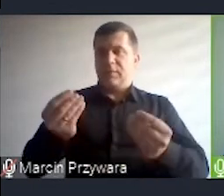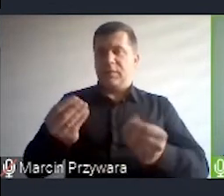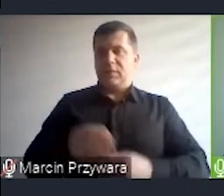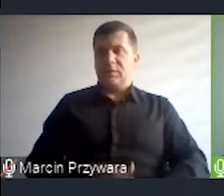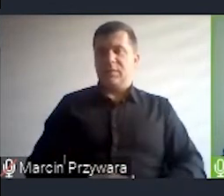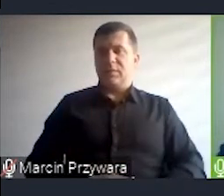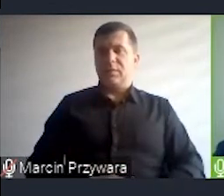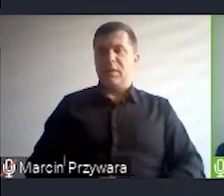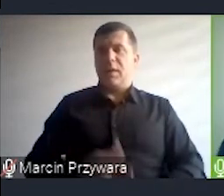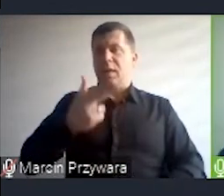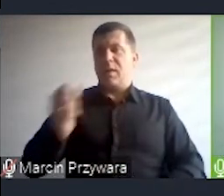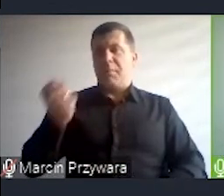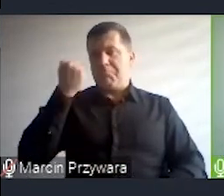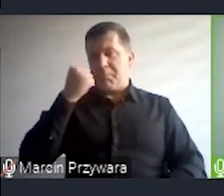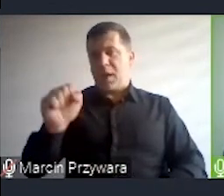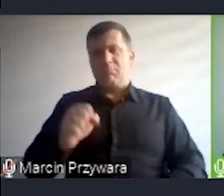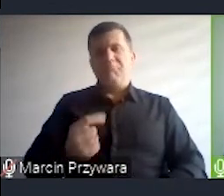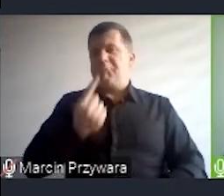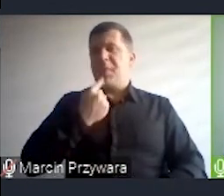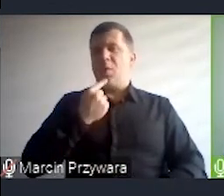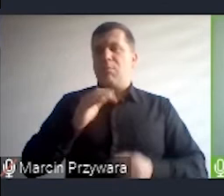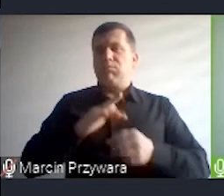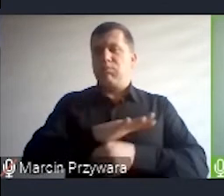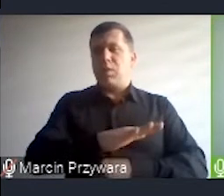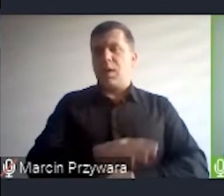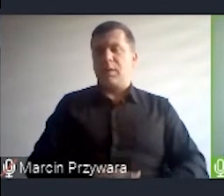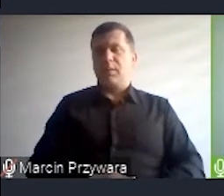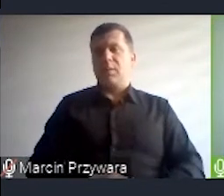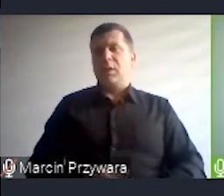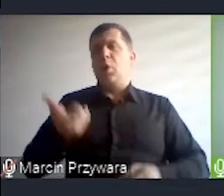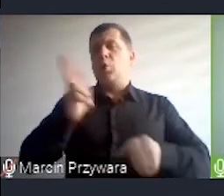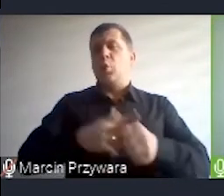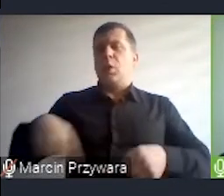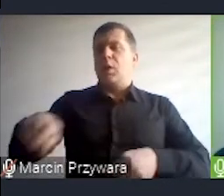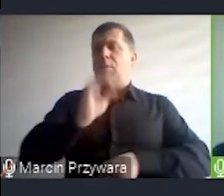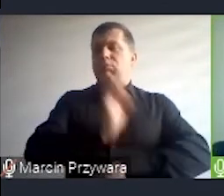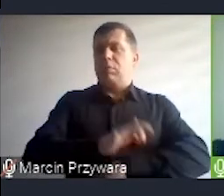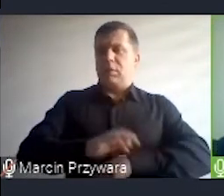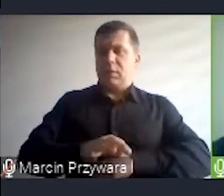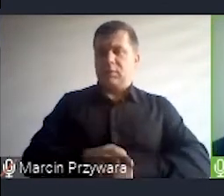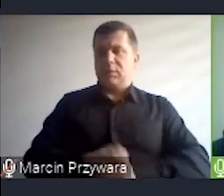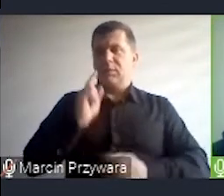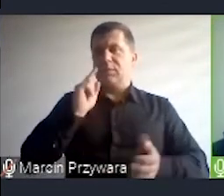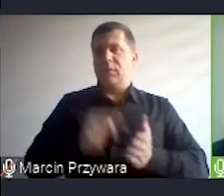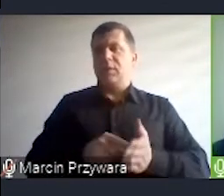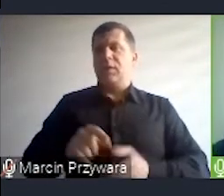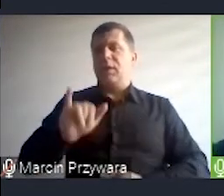Najbardziej niepopularna, chociaż w niektórych projektach zwłaszcza infrastrukturalnych,